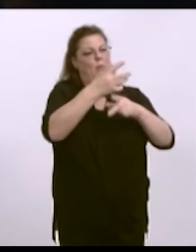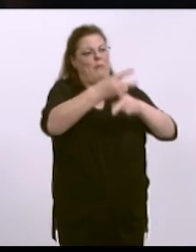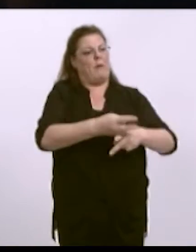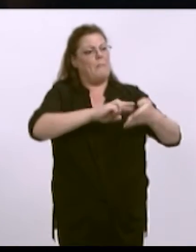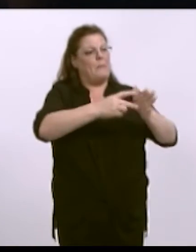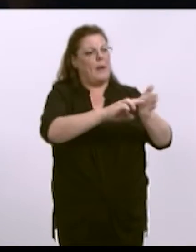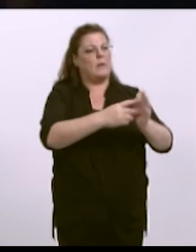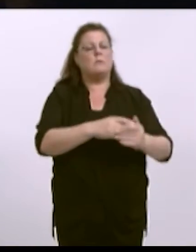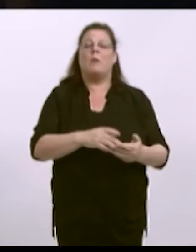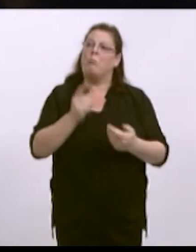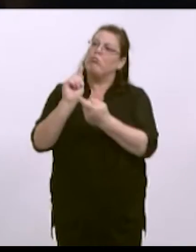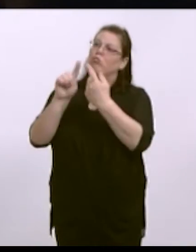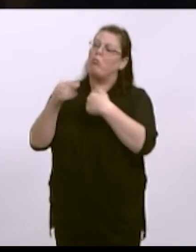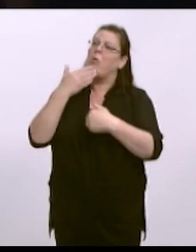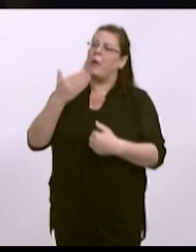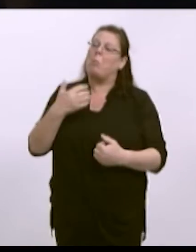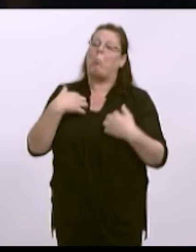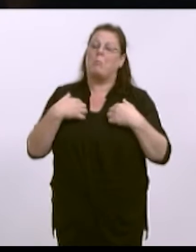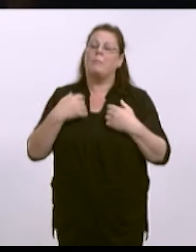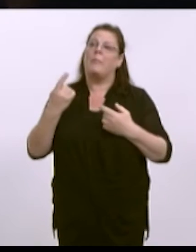i gefnogi gweithredu ein cynlluniau. Dai Lloyd: Diolch yn fawr am yr ateb yna,